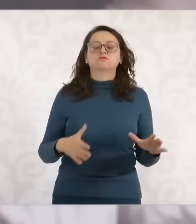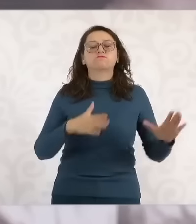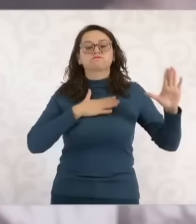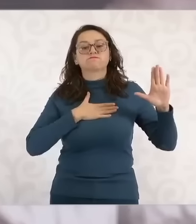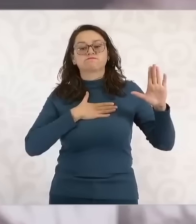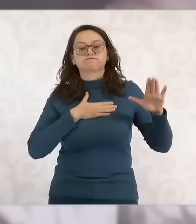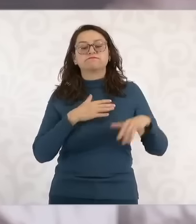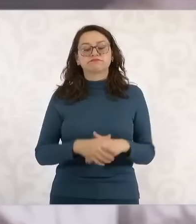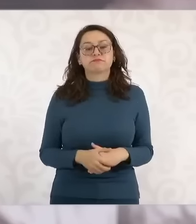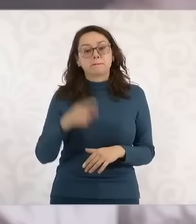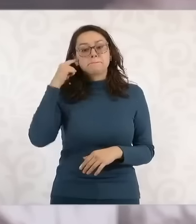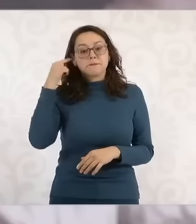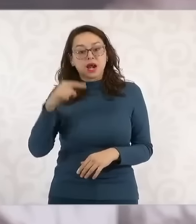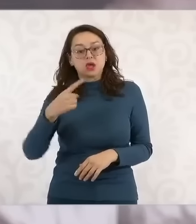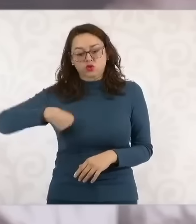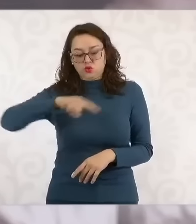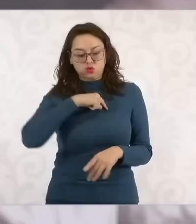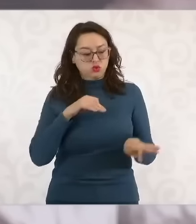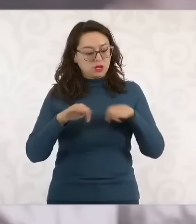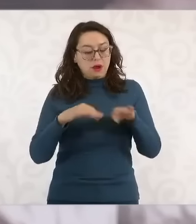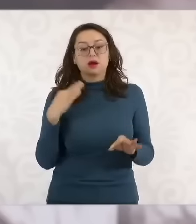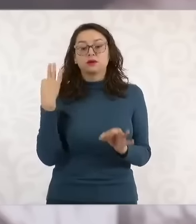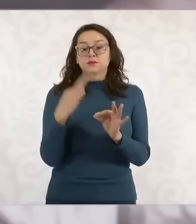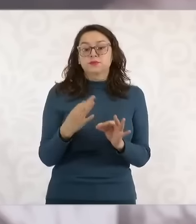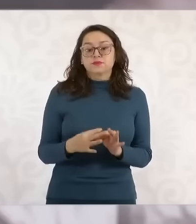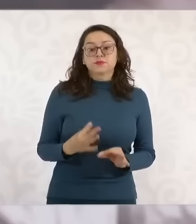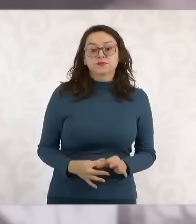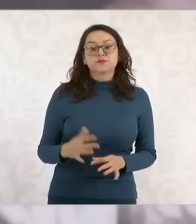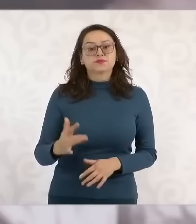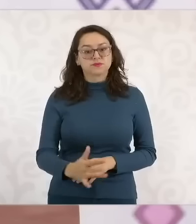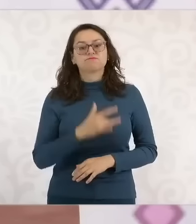crecer lo que nos toca, de hacer nuestra parte. Estoy convencido, estamos convencidos de que si